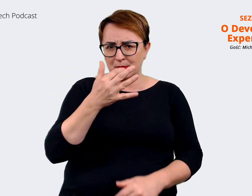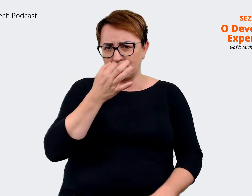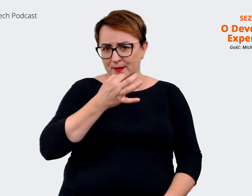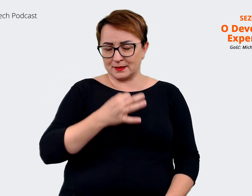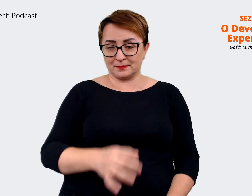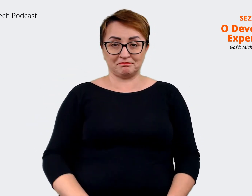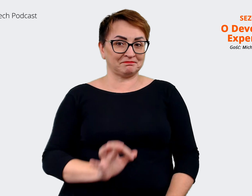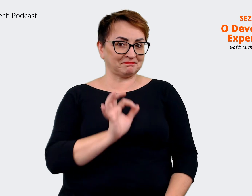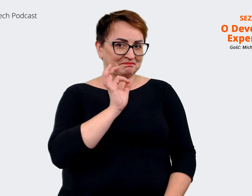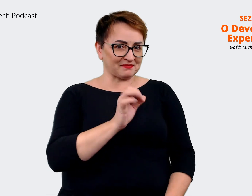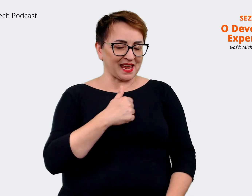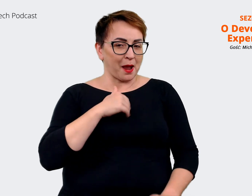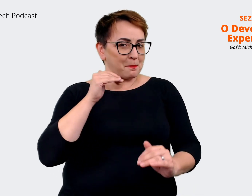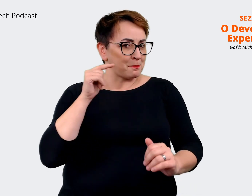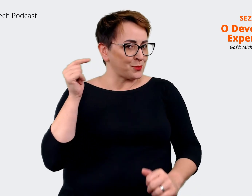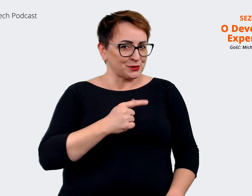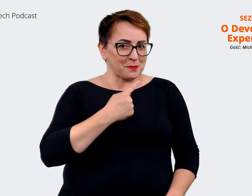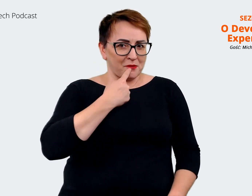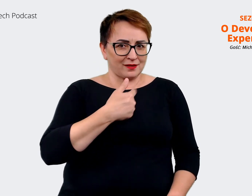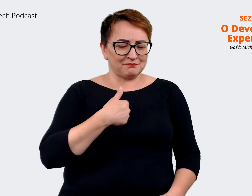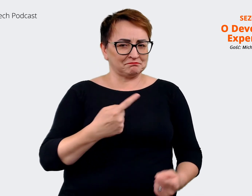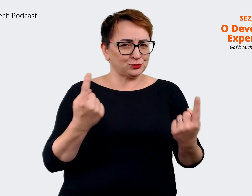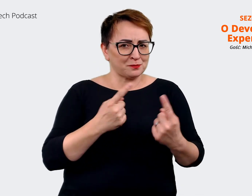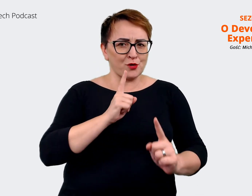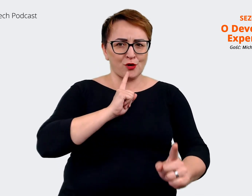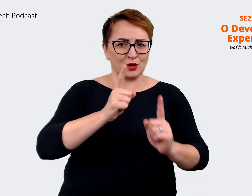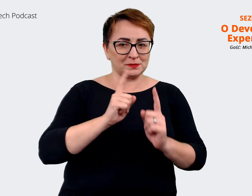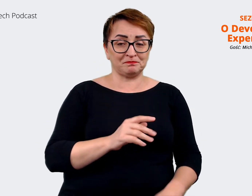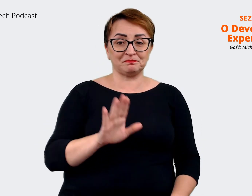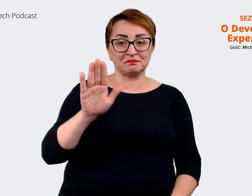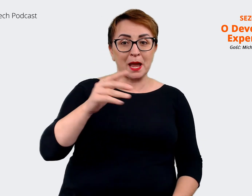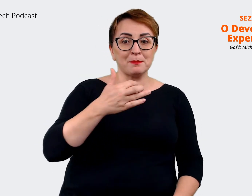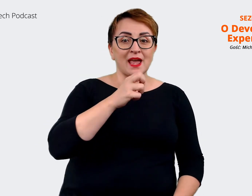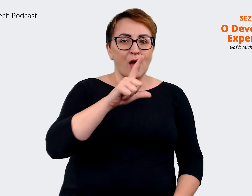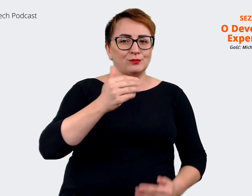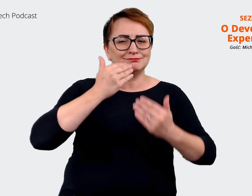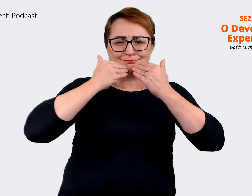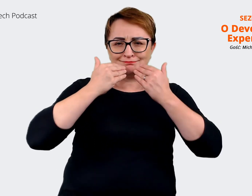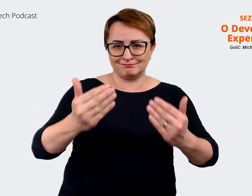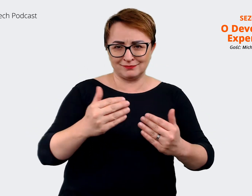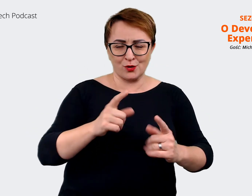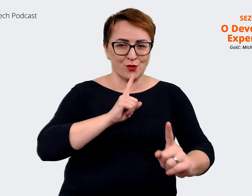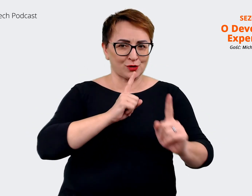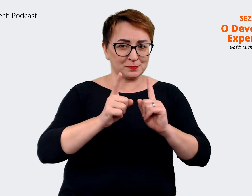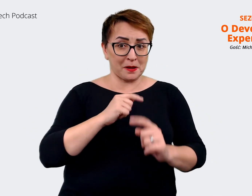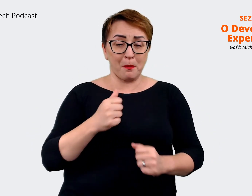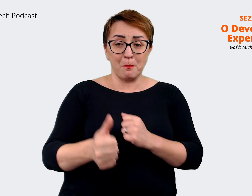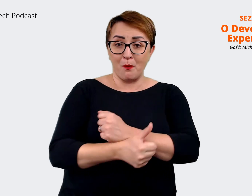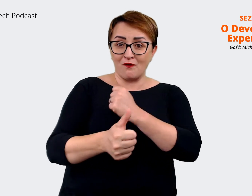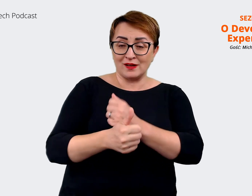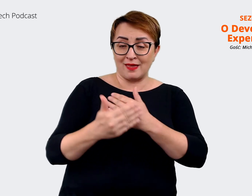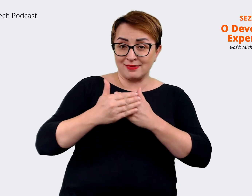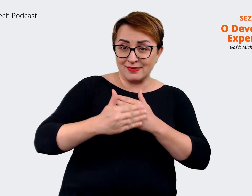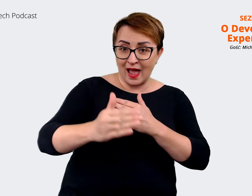że bardzo dobrze mi się z Tobą rozmawiało. Michał wielkie dzięki za rozmowę i cóż, powodzenia w dalszym rozwoju ADP. Michał: Dziękuję również